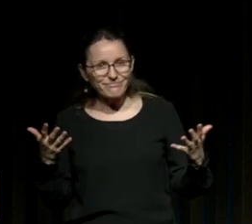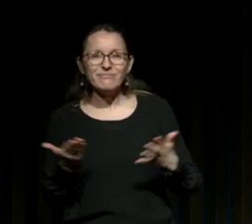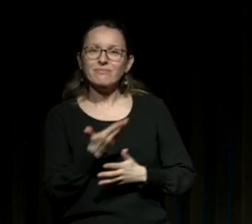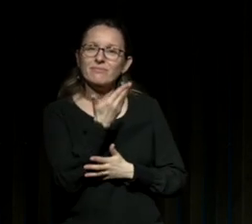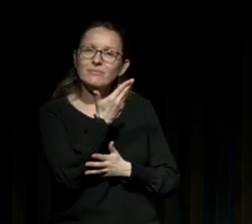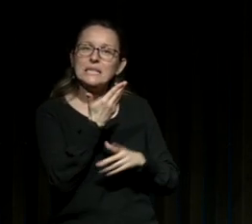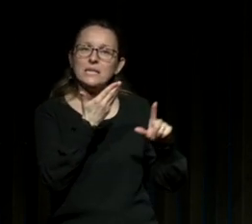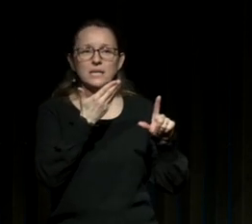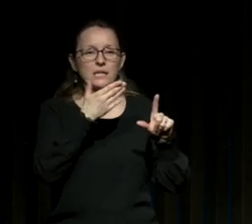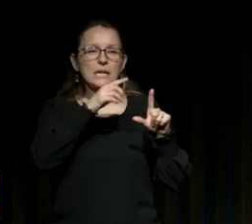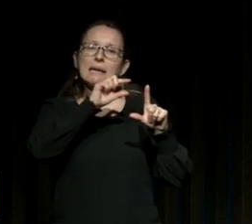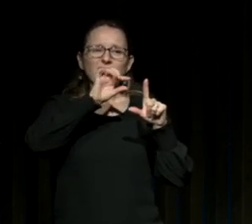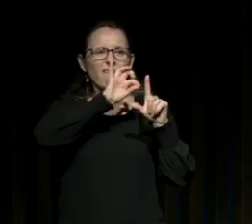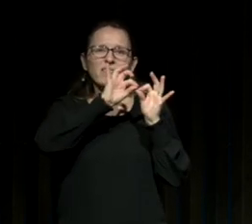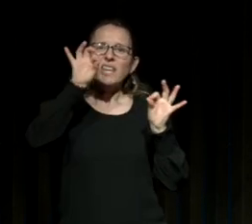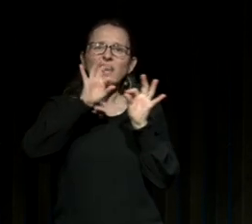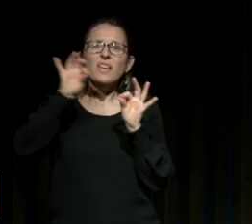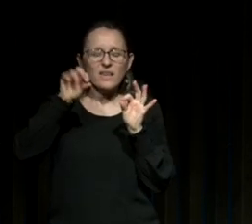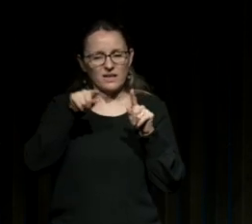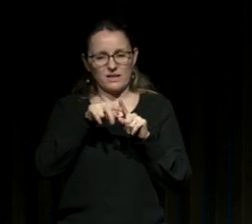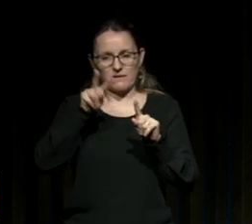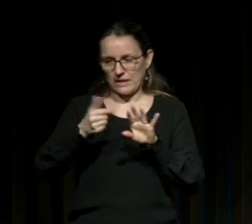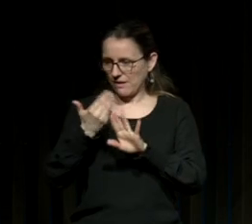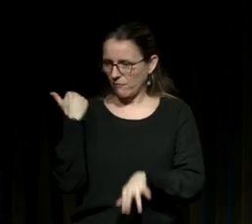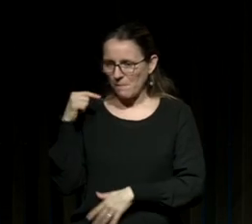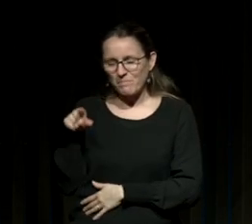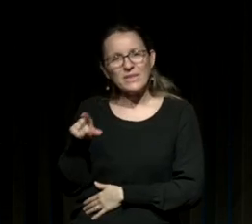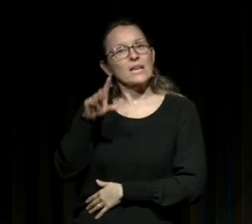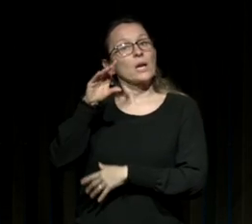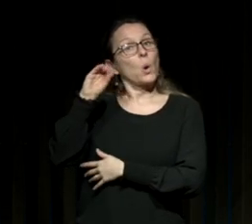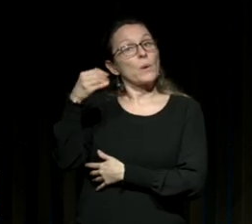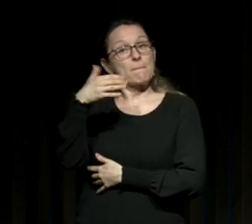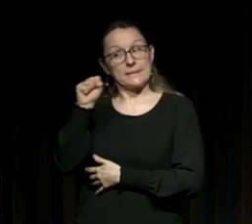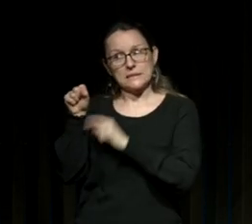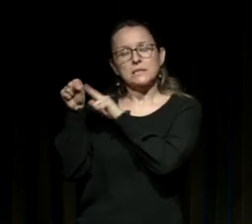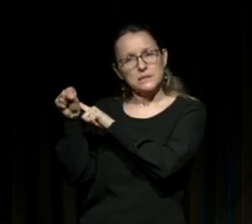issu d'une communication qui était venu faire l'organisation mondiale de la santé à un congrès